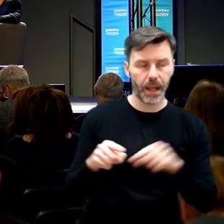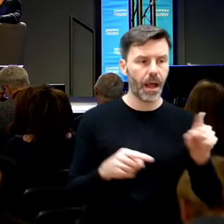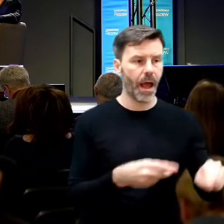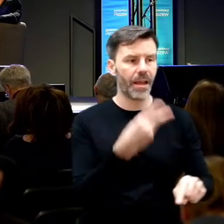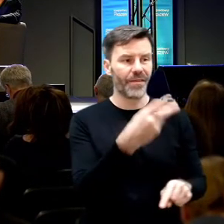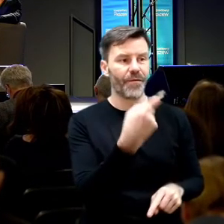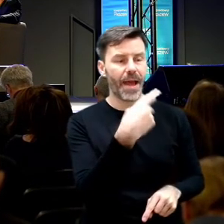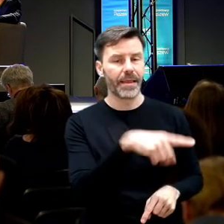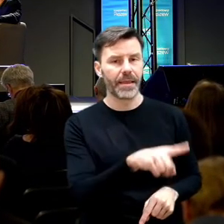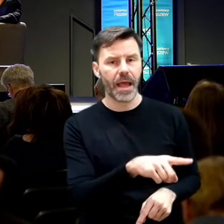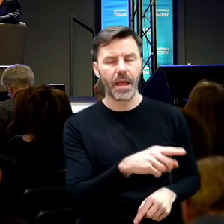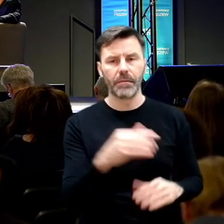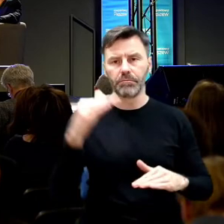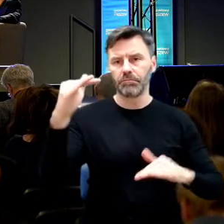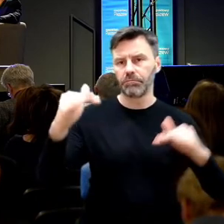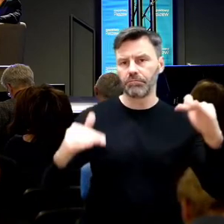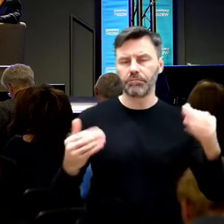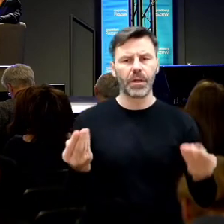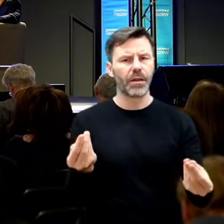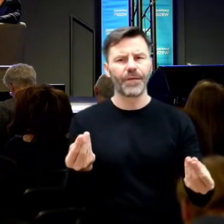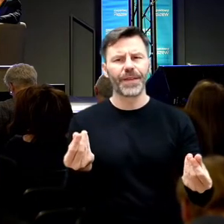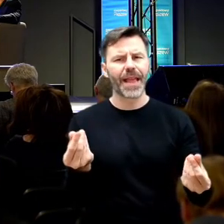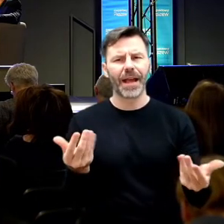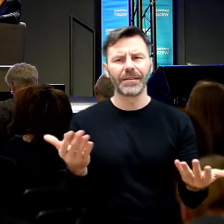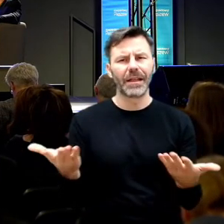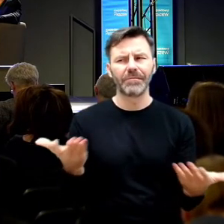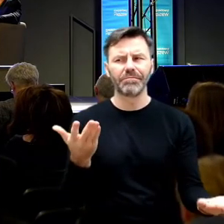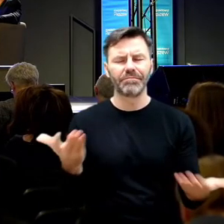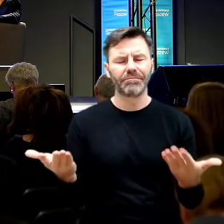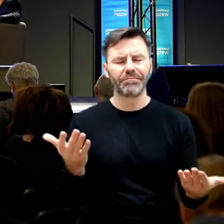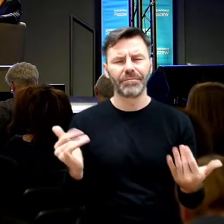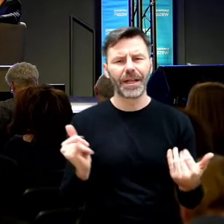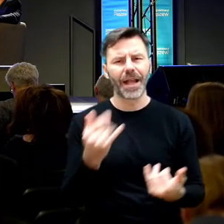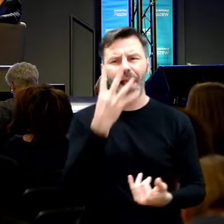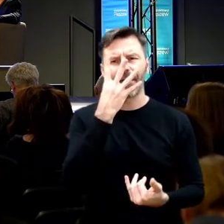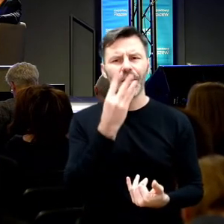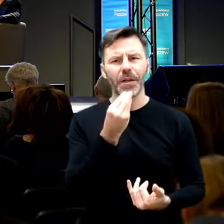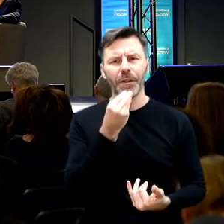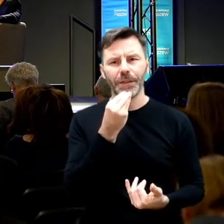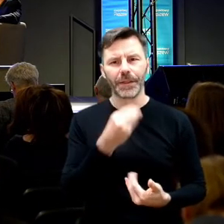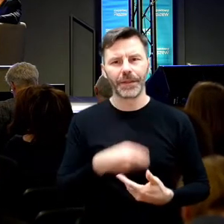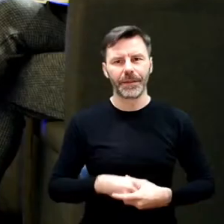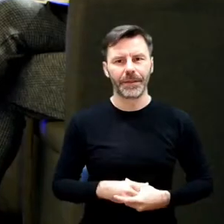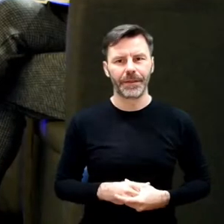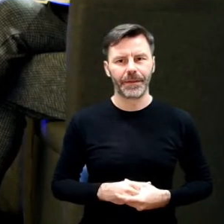Na ile droższy jest od budowy w systemie tradycyjnym, tak żeby inwestycje